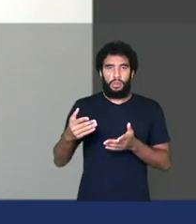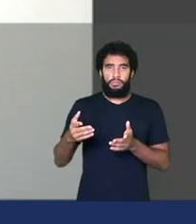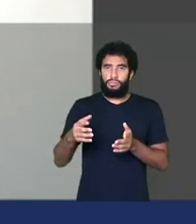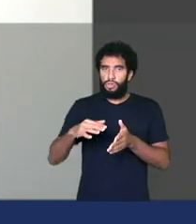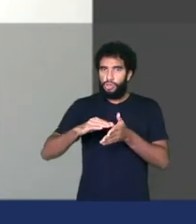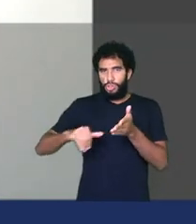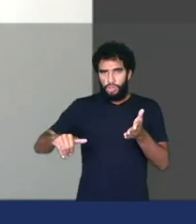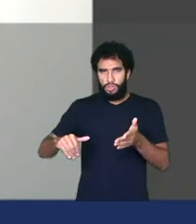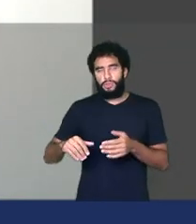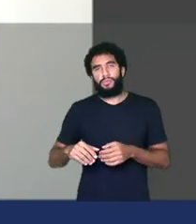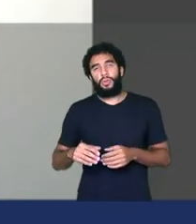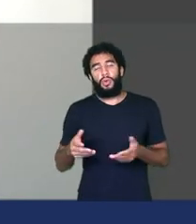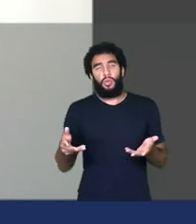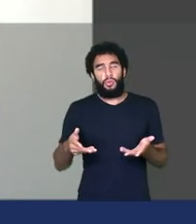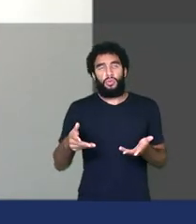AINDA SEJA REVERTIDO. HOJE VAMOS VOTAR OS DESTAQUES, É